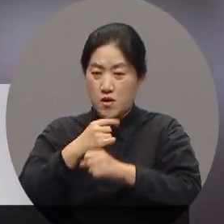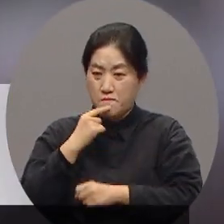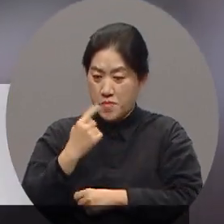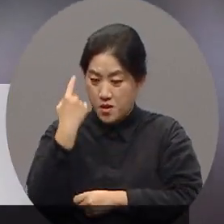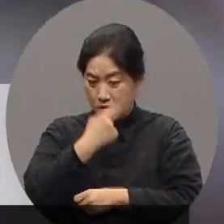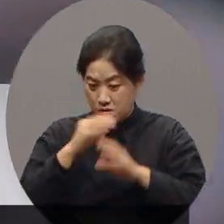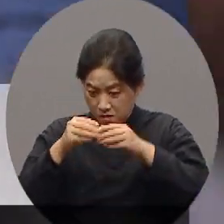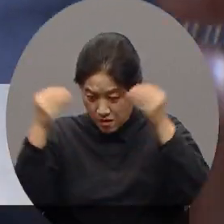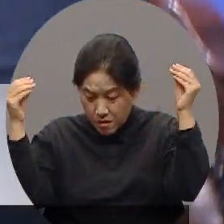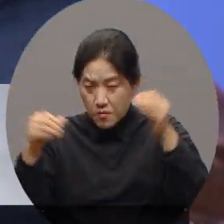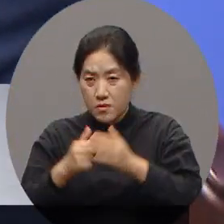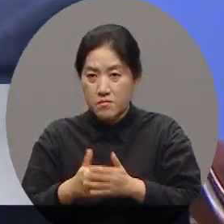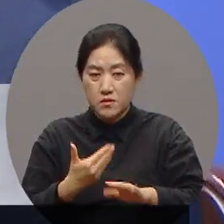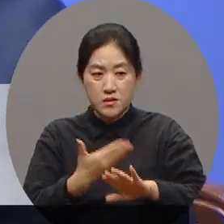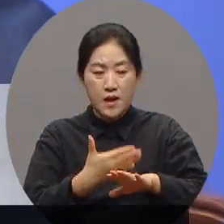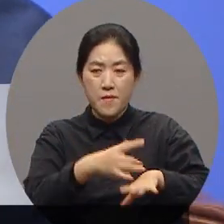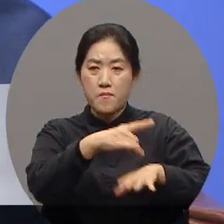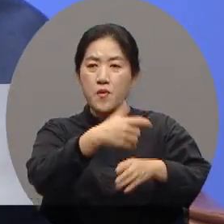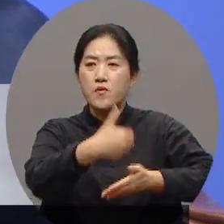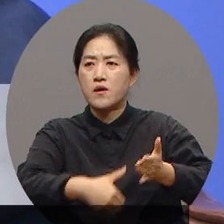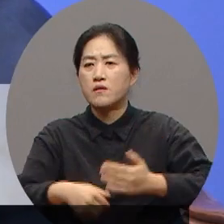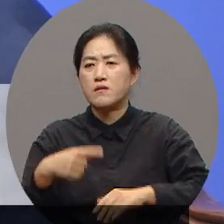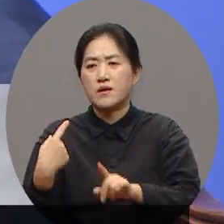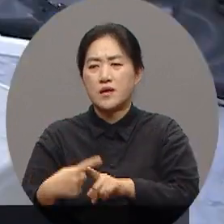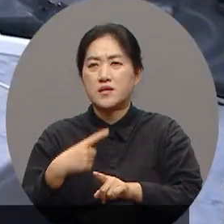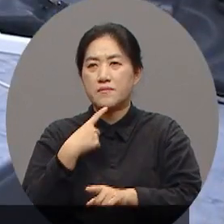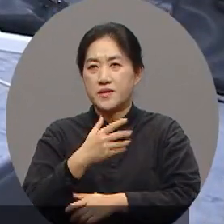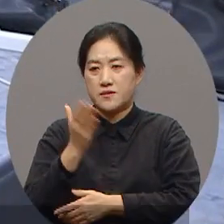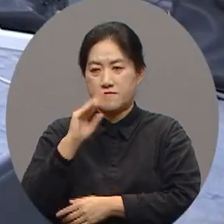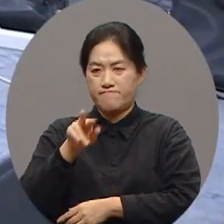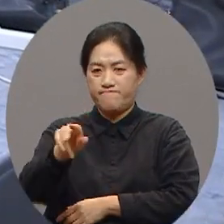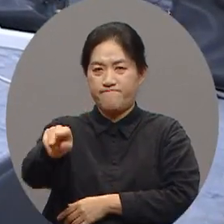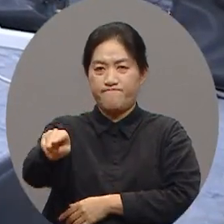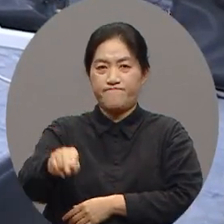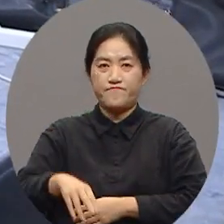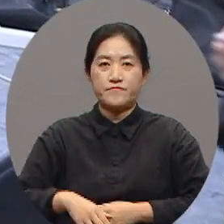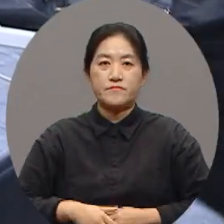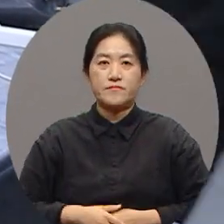노력에 대해서도 언급했는데 이제 와서 보면 남의 뼈를 깎는 노력이라고 이 원장은 비판했습니다.